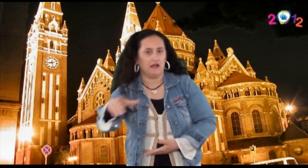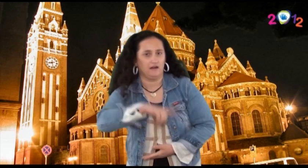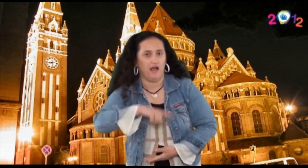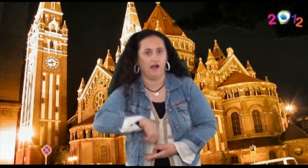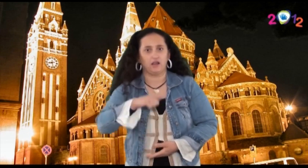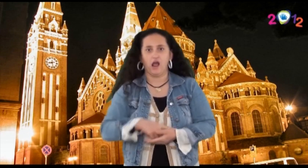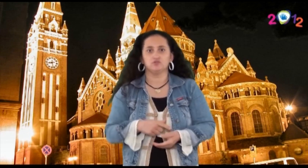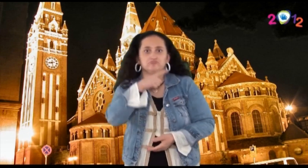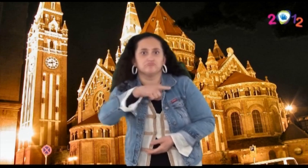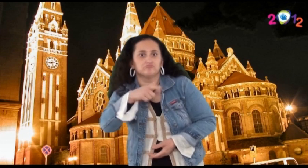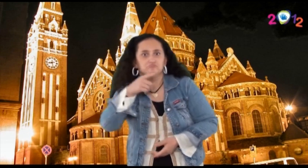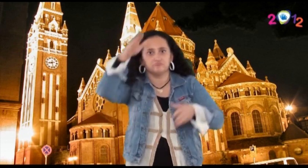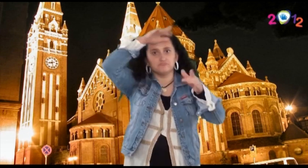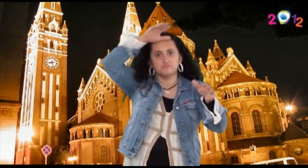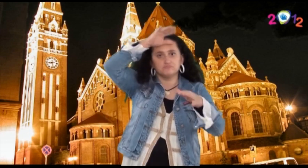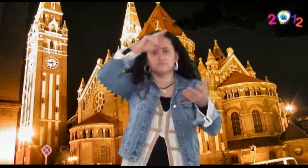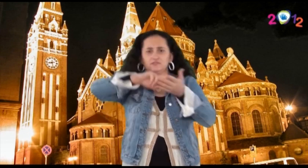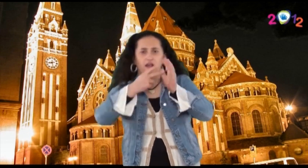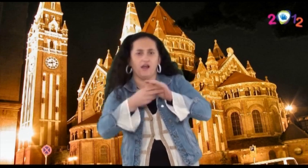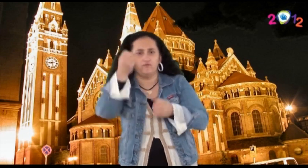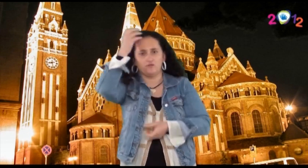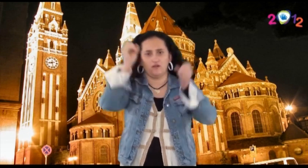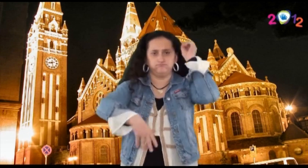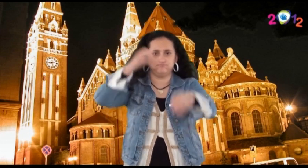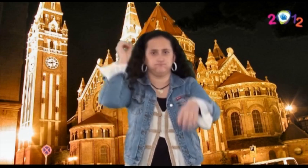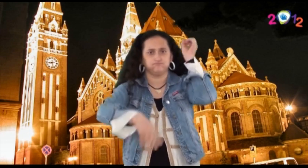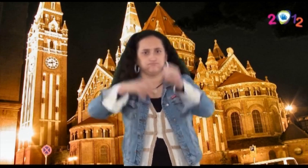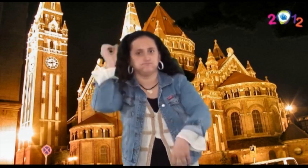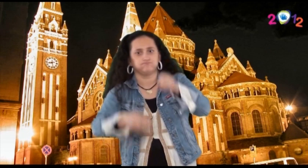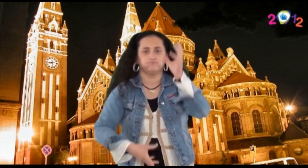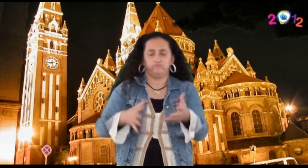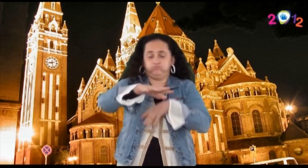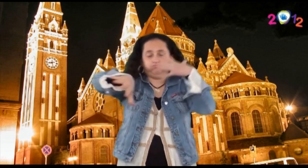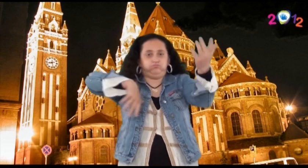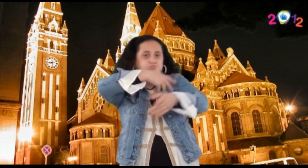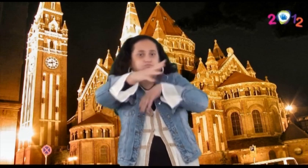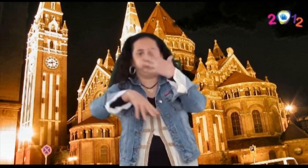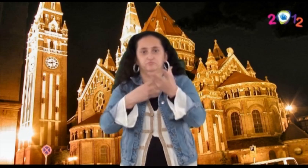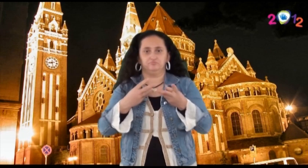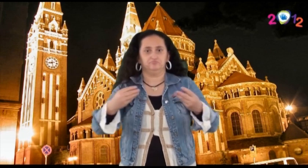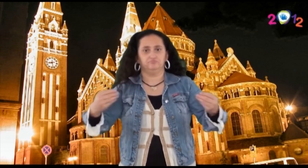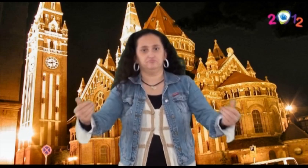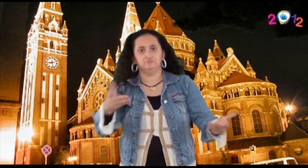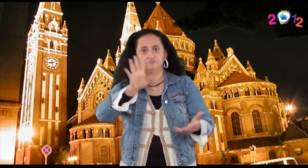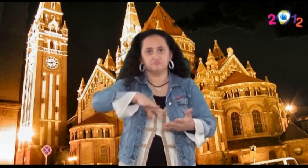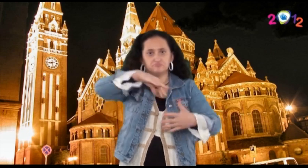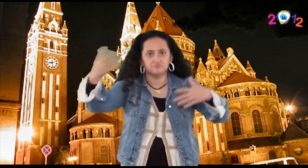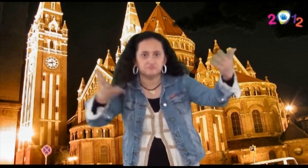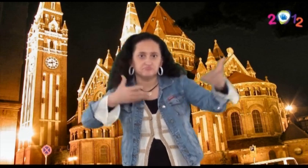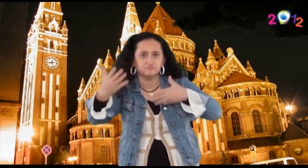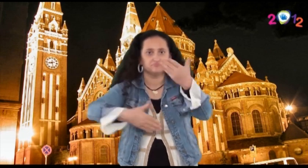Álmok, tervek, ötletek összedobódtak. Keverés-kavarás volt az elején, majd ez oldódott, most minden simán megy.